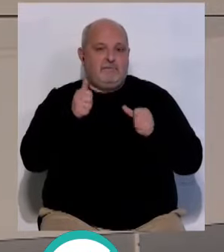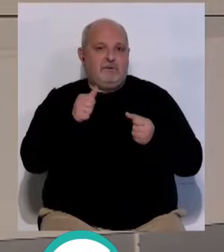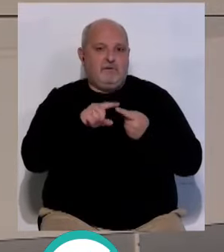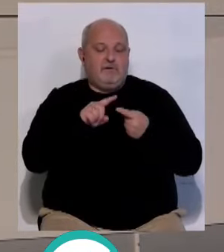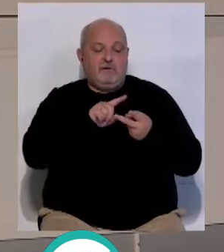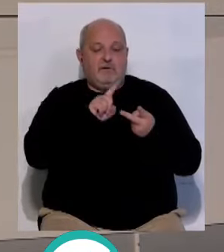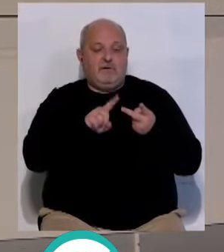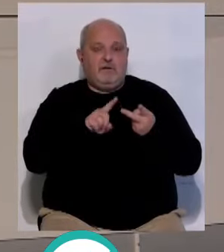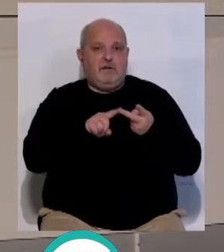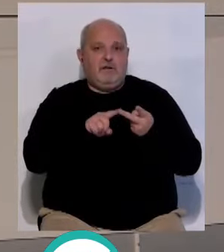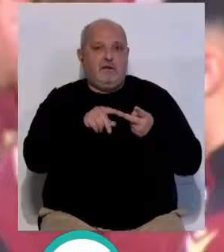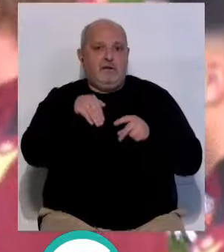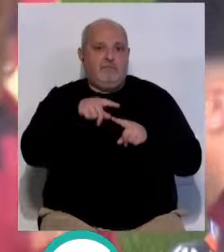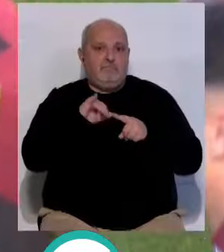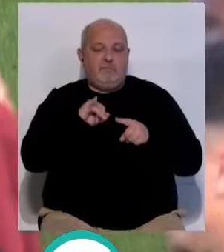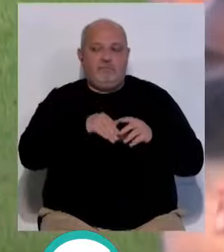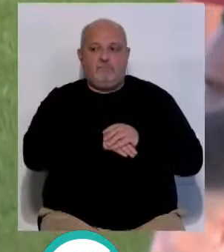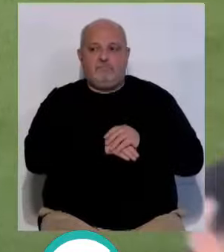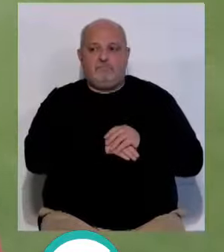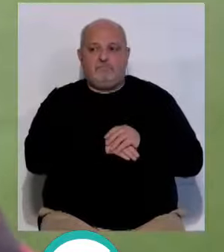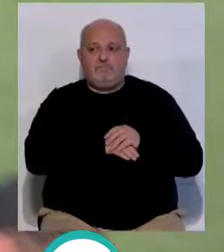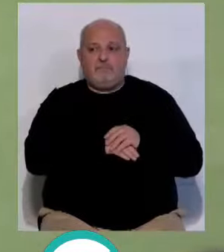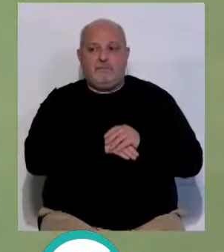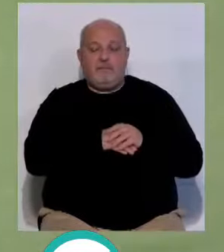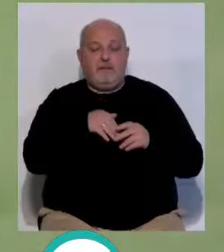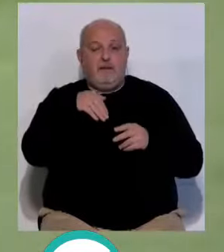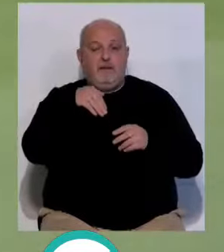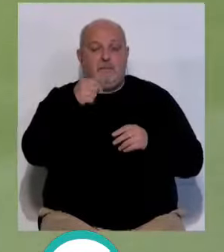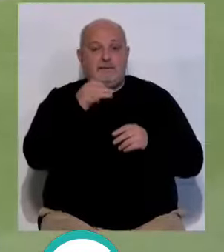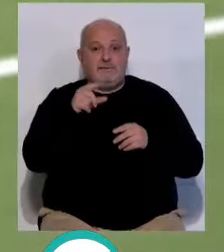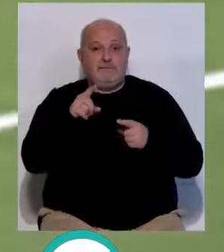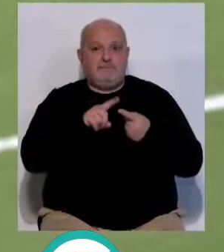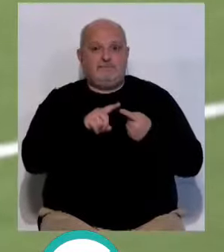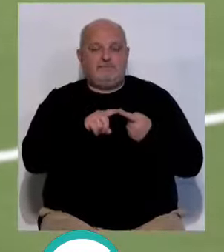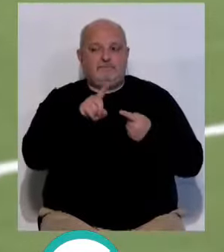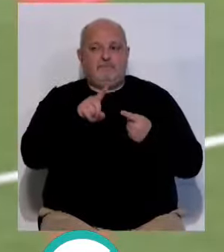posteriormente hablaremos de Maxi Gómez en el caso del venezolano se dan las circunstancias